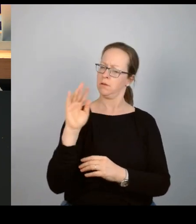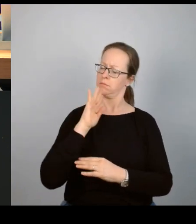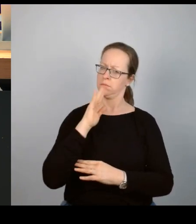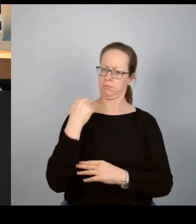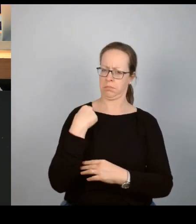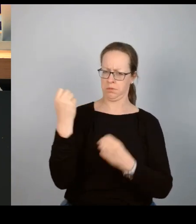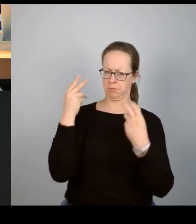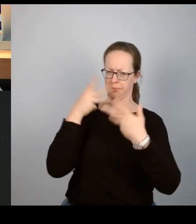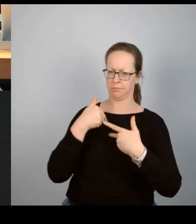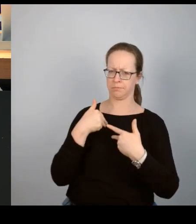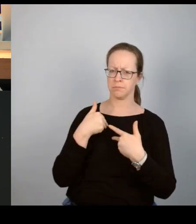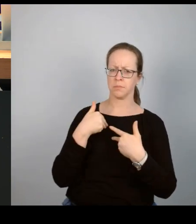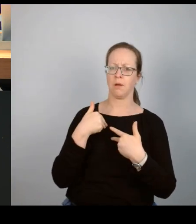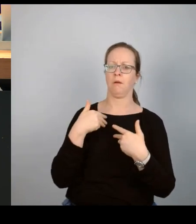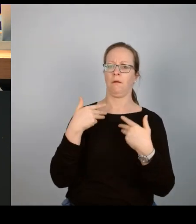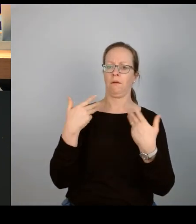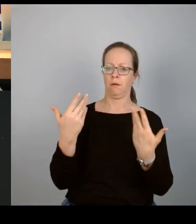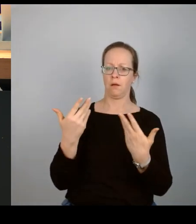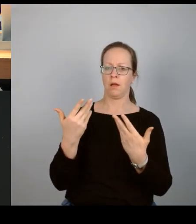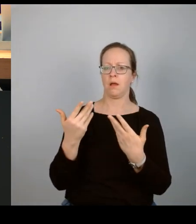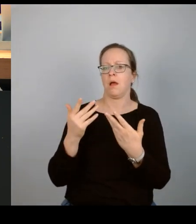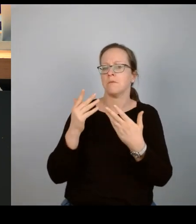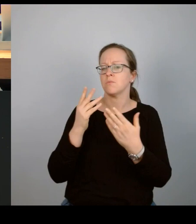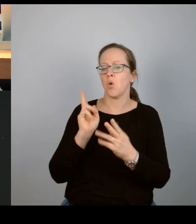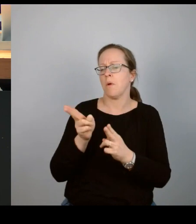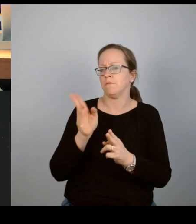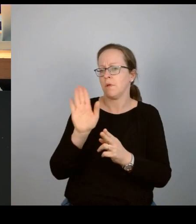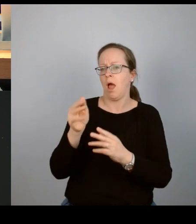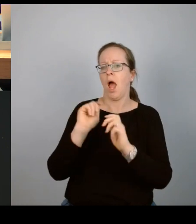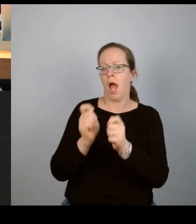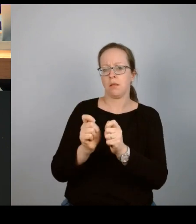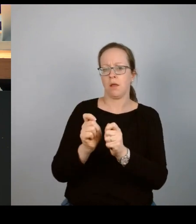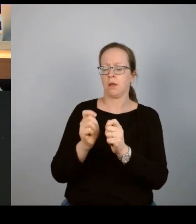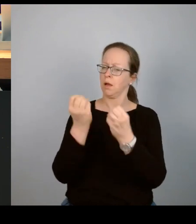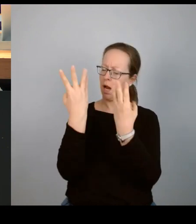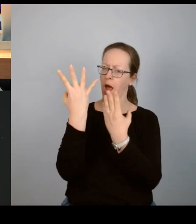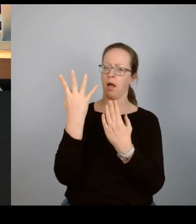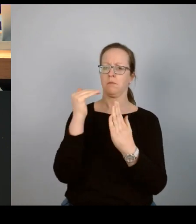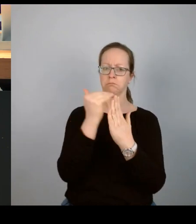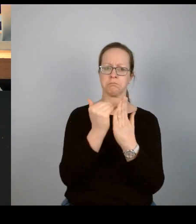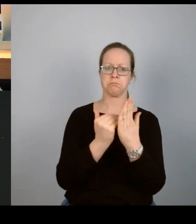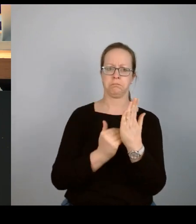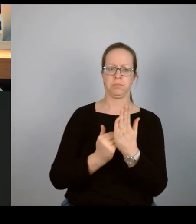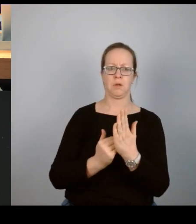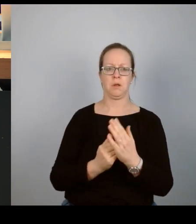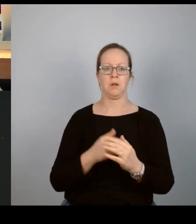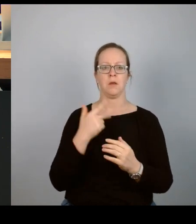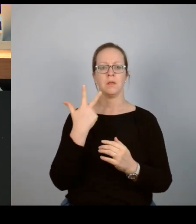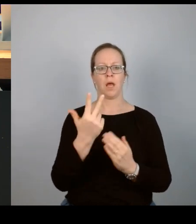Und wir müssen auch diese Wohnung irgendwann verkehrlich vernünftig an bin und es ist richtig, dass die Idee, die sie haben.